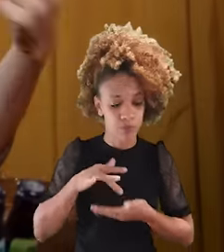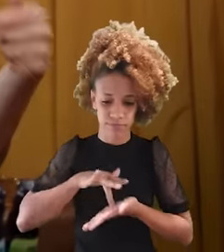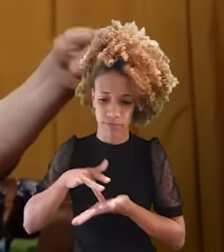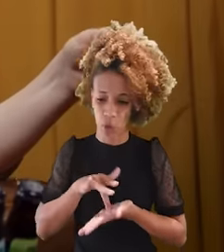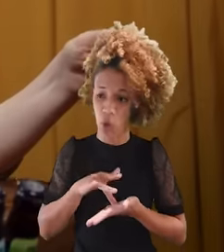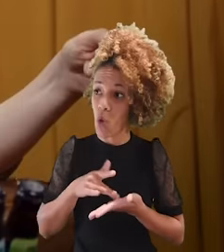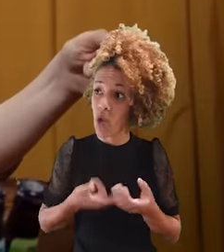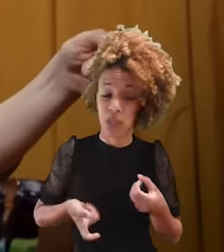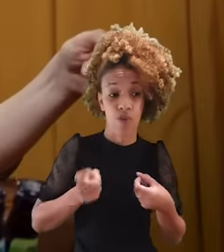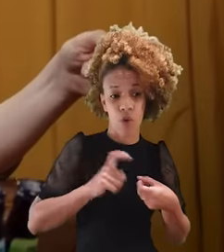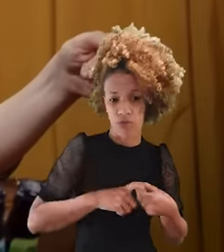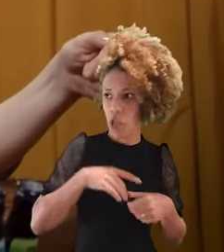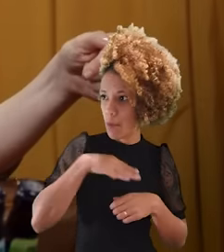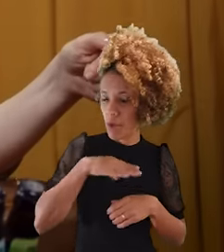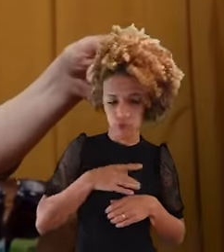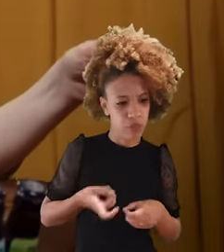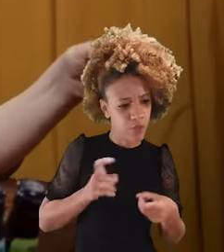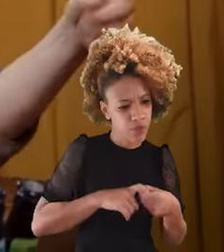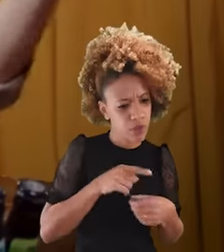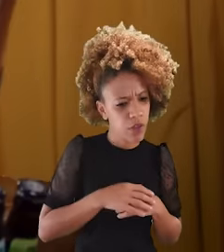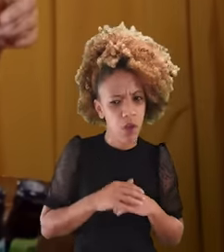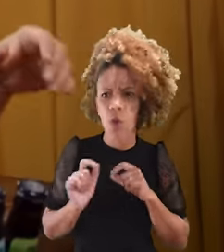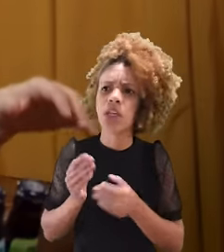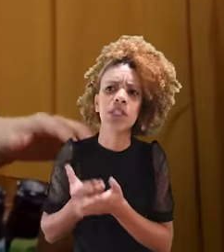eu voltei de Portugal as pessoas falaram assim com quem que você estudou que você tá qu esse